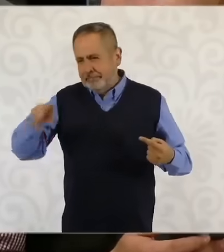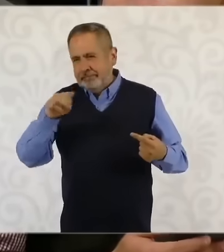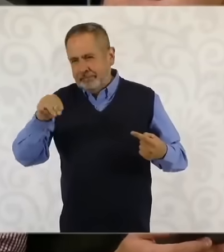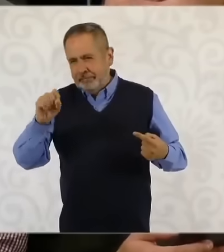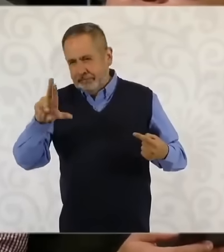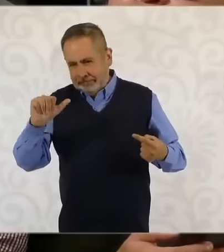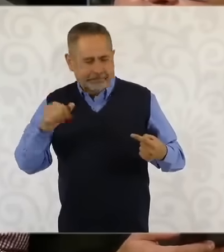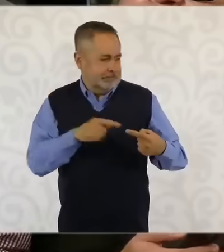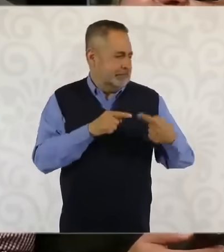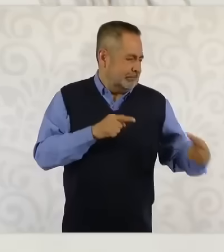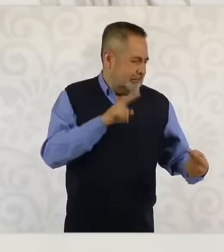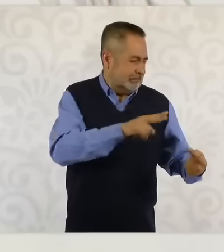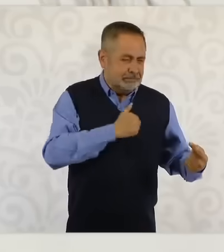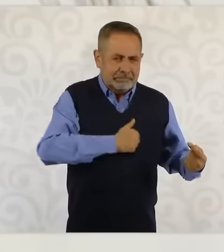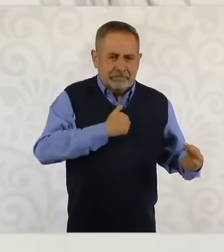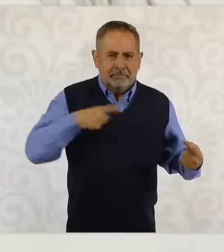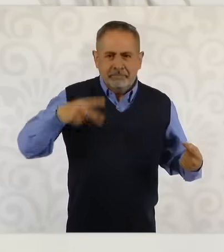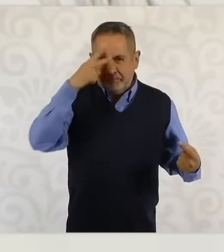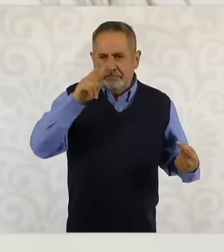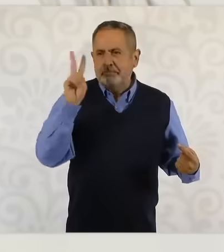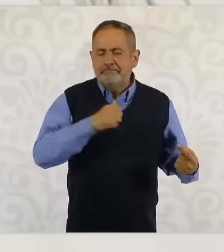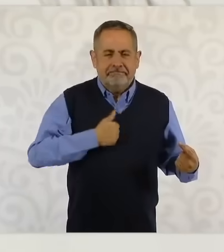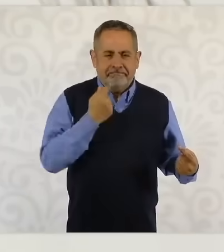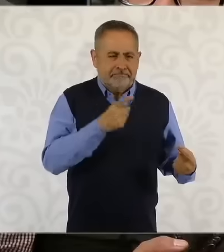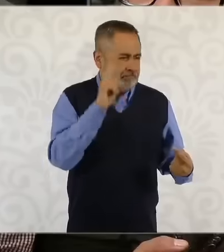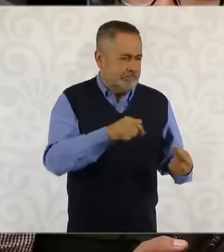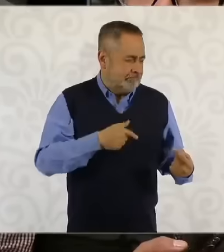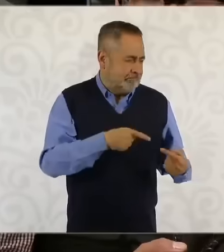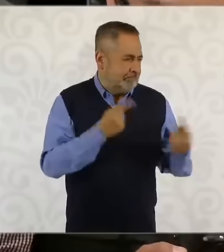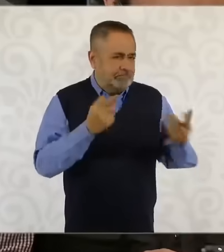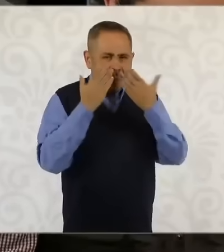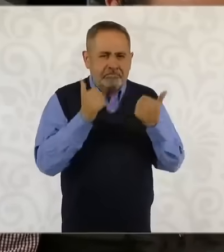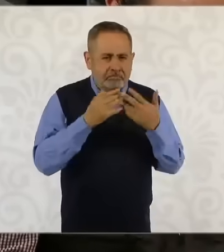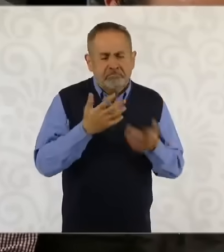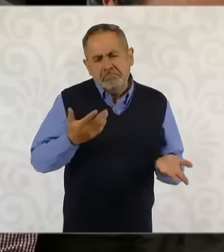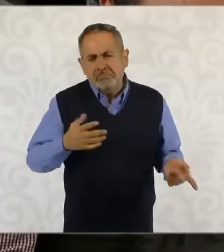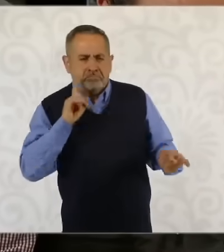presidenta sí es cierto es es muy lamentable que no exista o que sean contigo o sea el PRI y el PAN